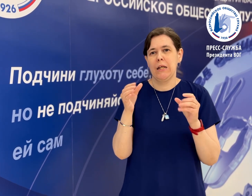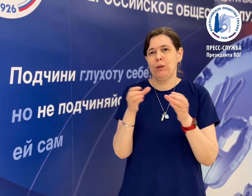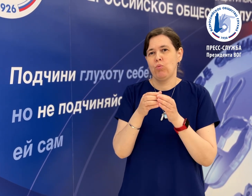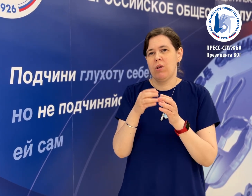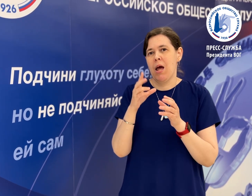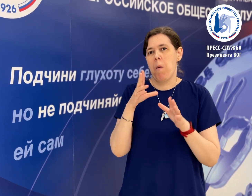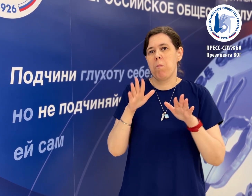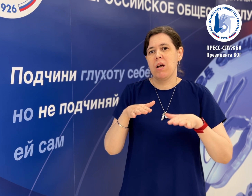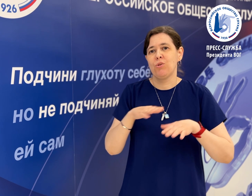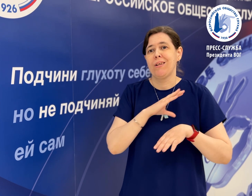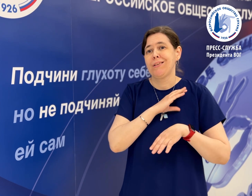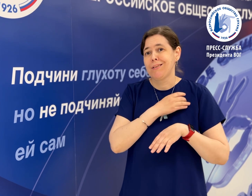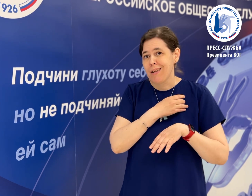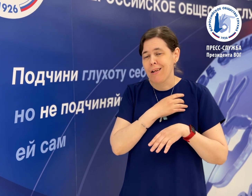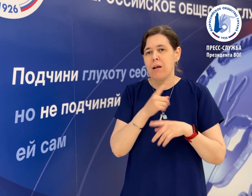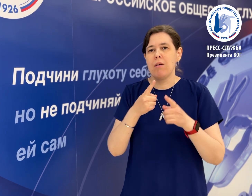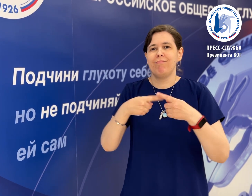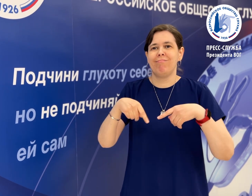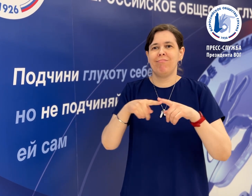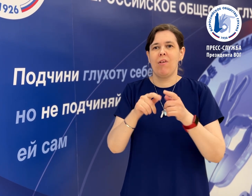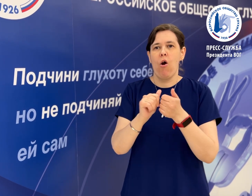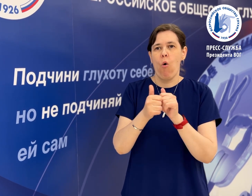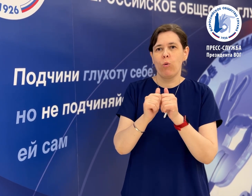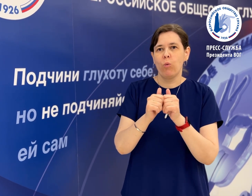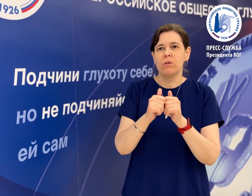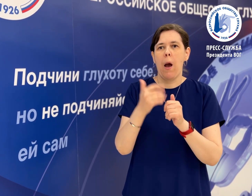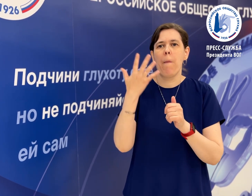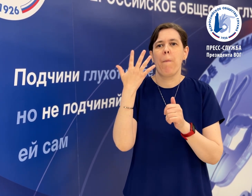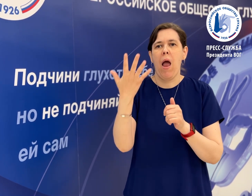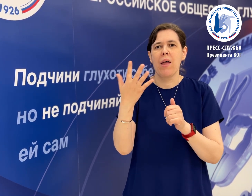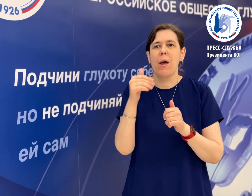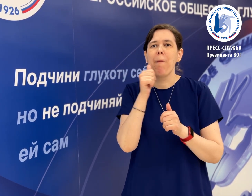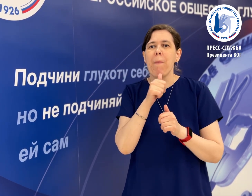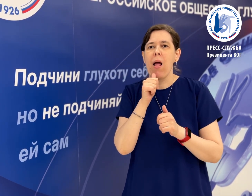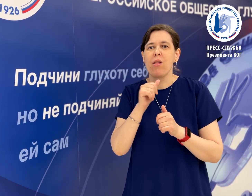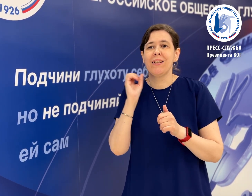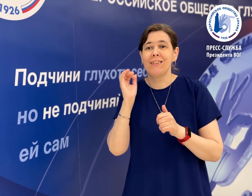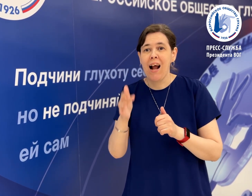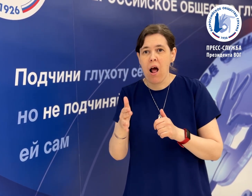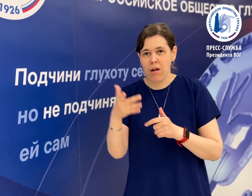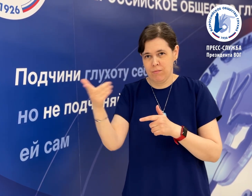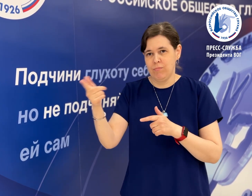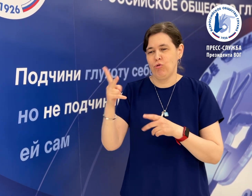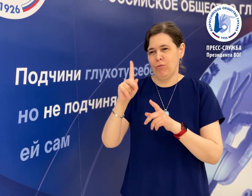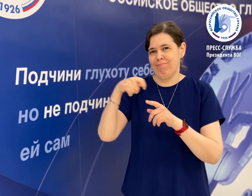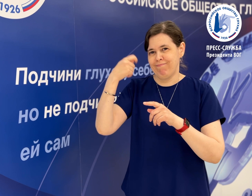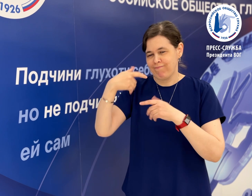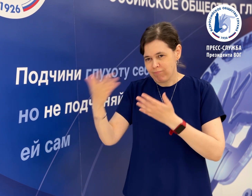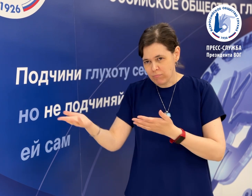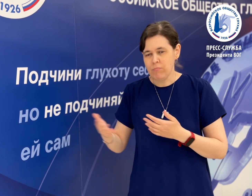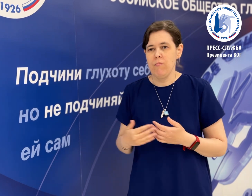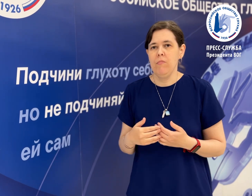киностудией «Место силы» организовала конкурс «5 пилотов для Okko».